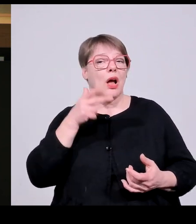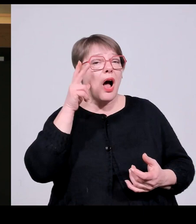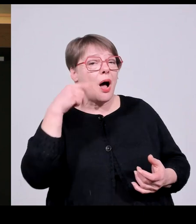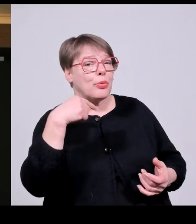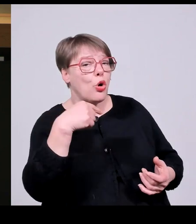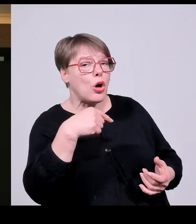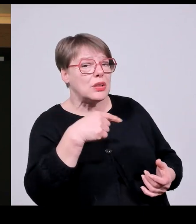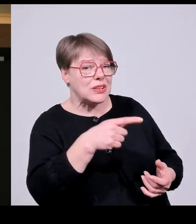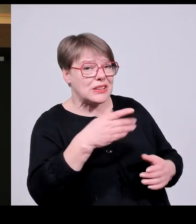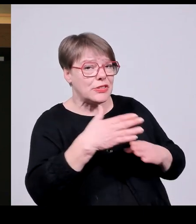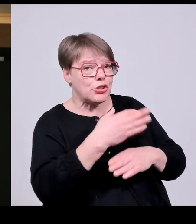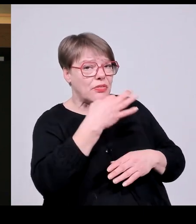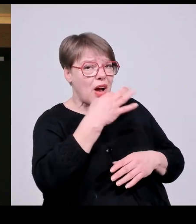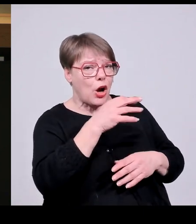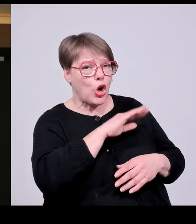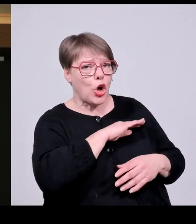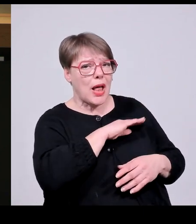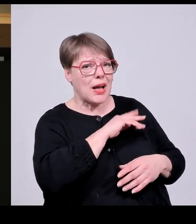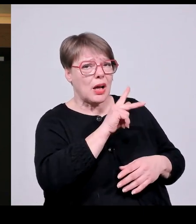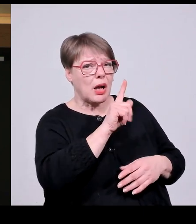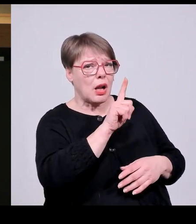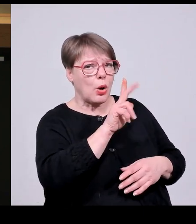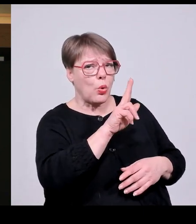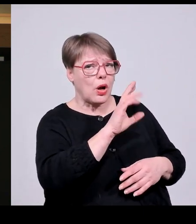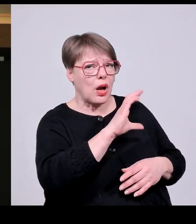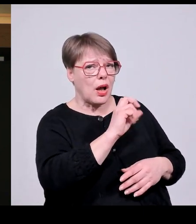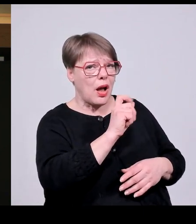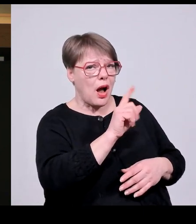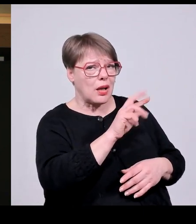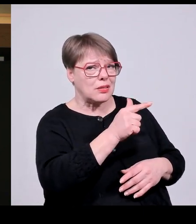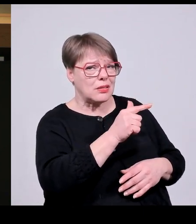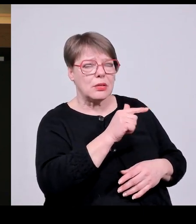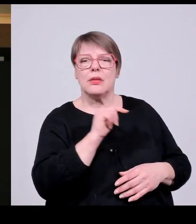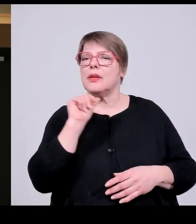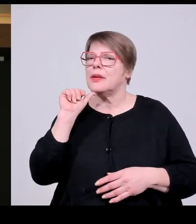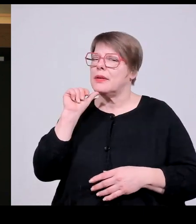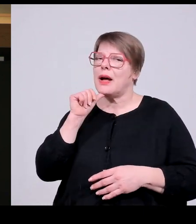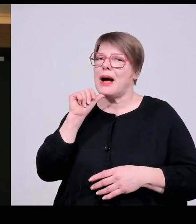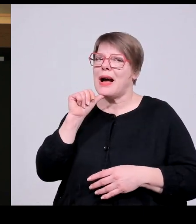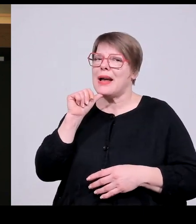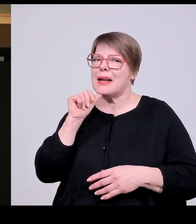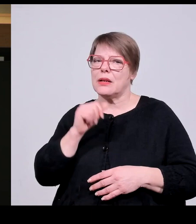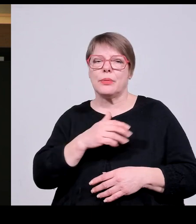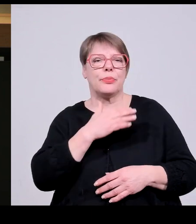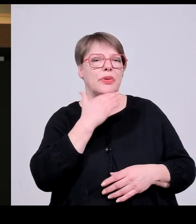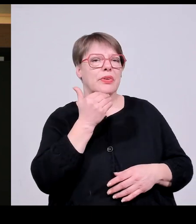Ich kann sie nicht hören, aber das war bestimmt irgendwie so geifern, wie das üblich ist bei Ihnen.